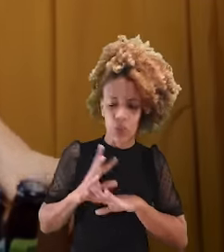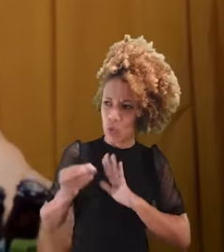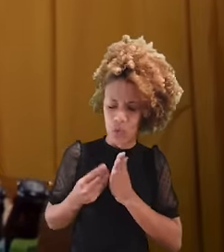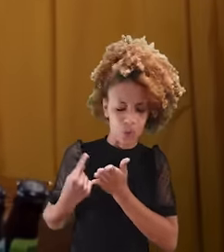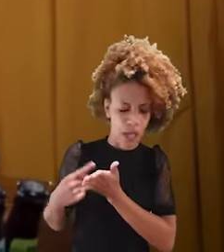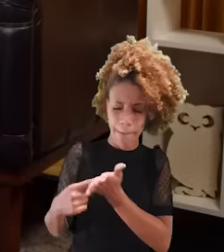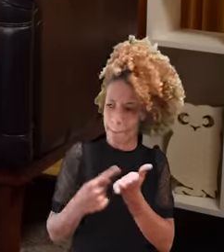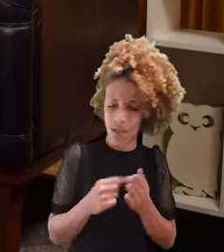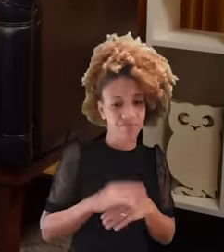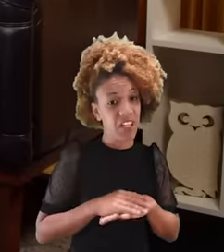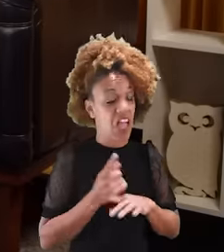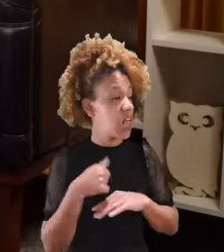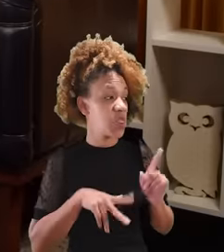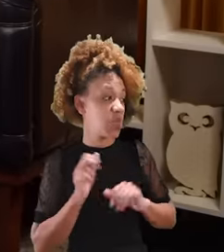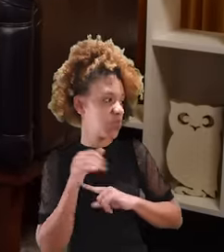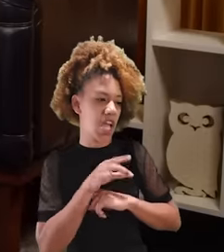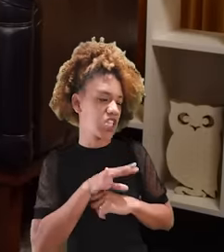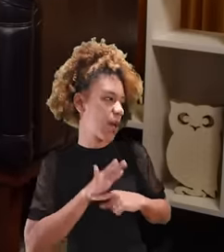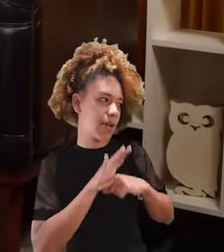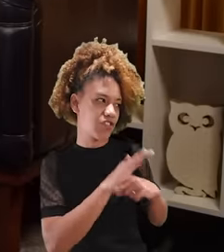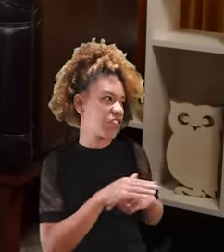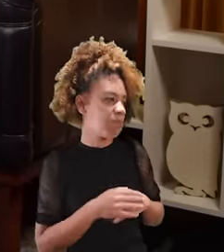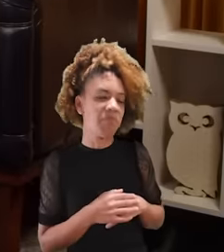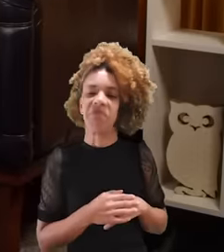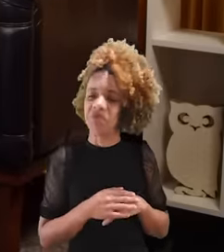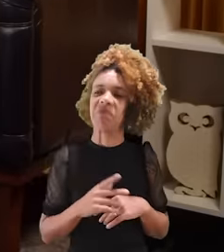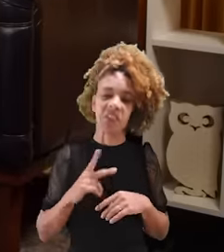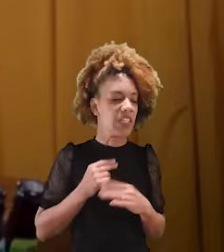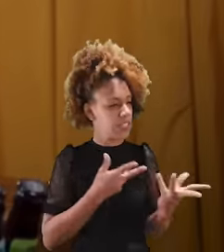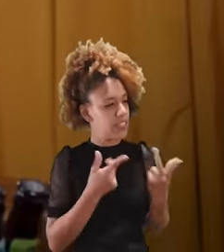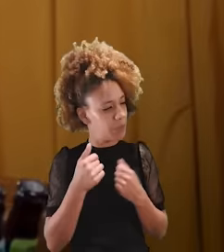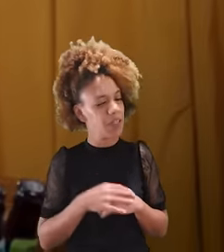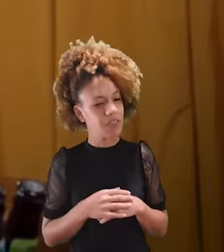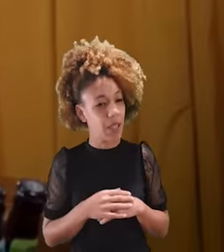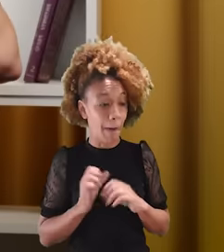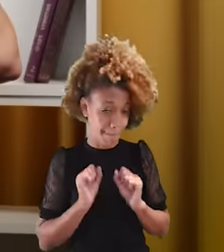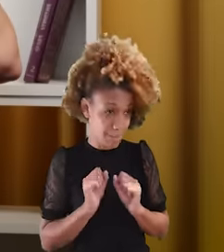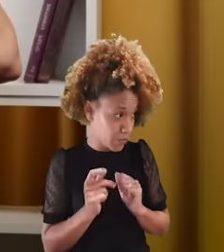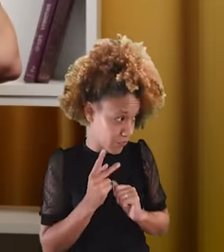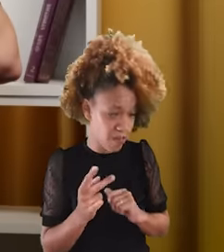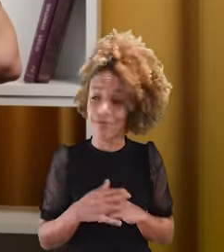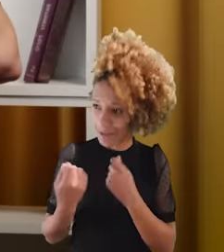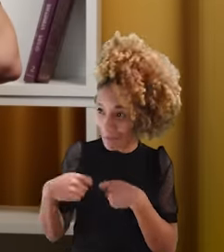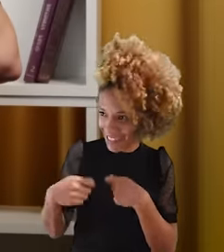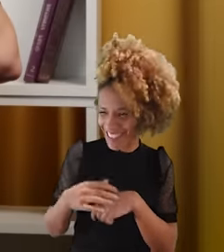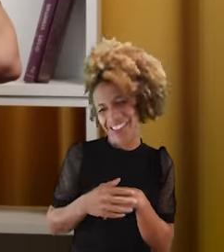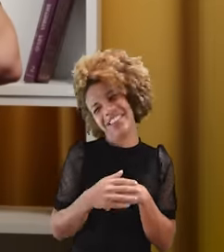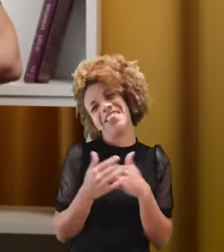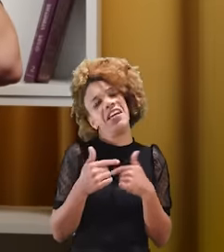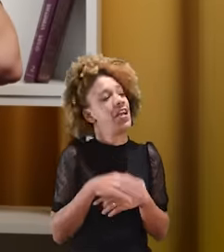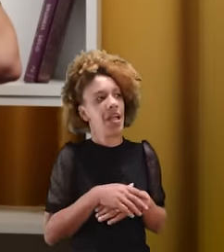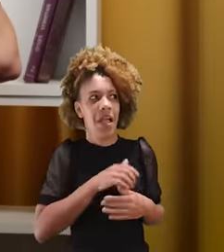tudo armado esse não tá indo pro pedia que nos conhecia posso falar deve eu a Maria sabe quem